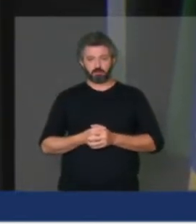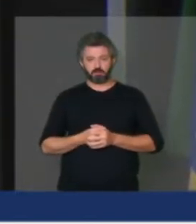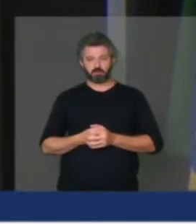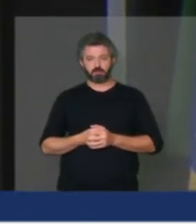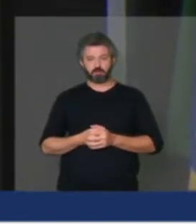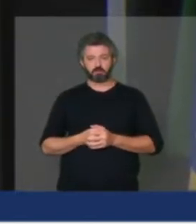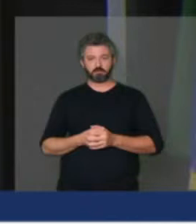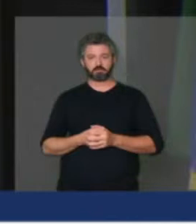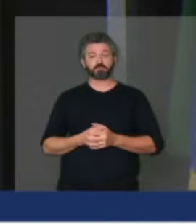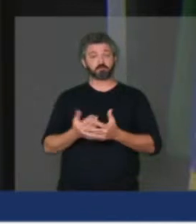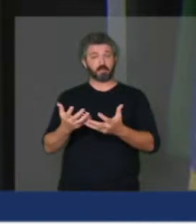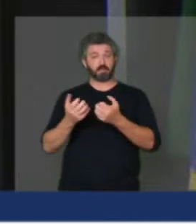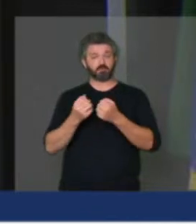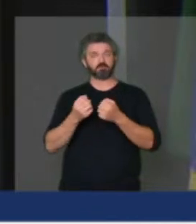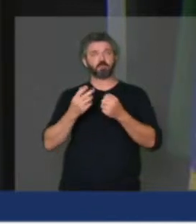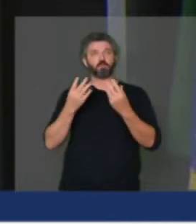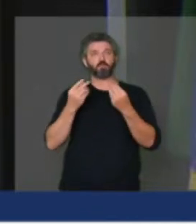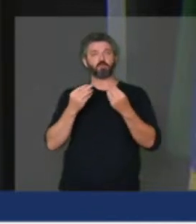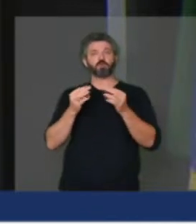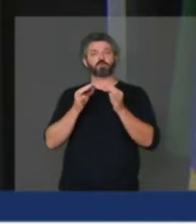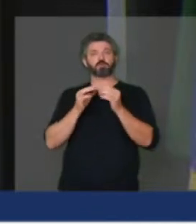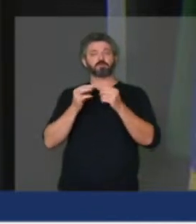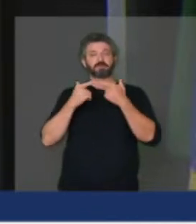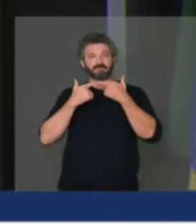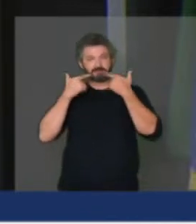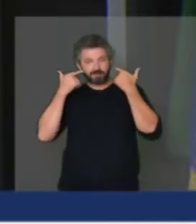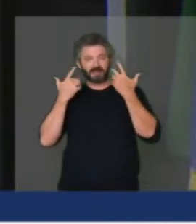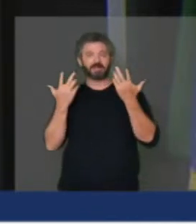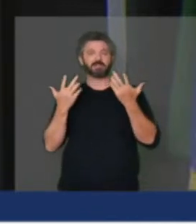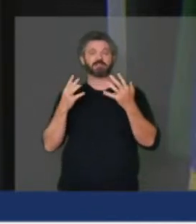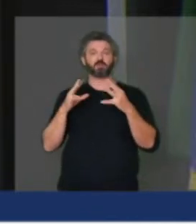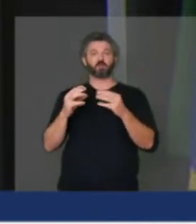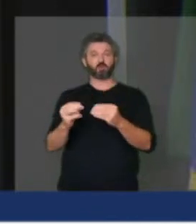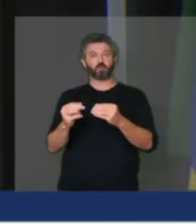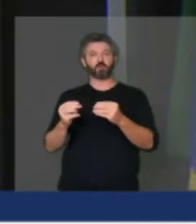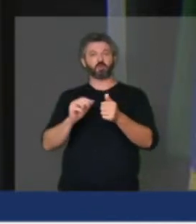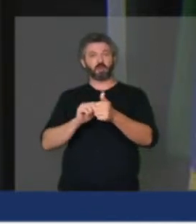MUITO SIMPÁTICA ONDE TODOS OS ATLETAS MUITO FELIZES EM SEREM RECEBIDOS, APROVEITAR... JÁ PARABENIZÁ-LOS TAMBÉM PELA